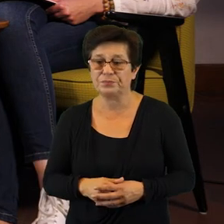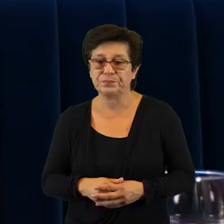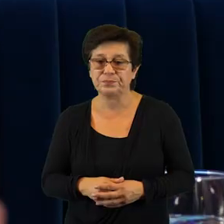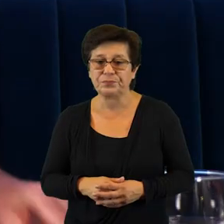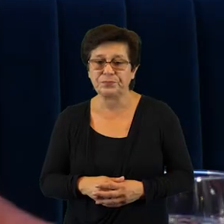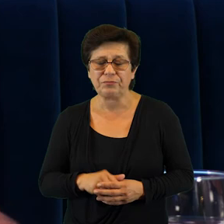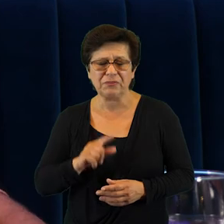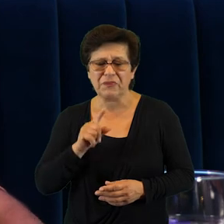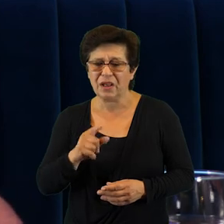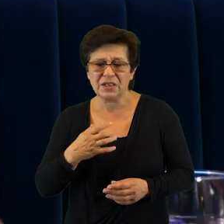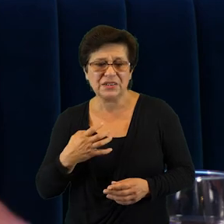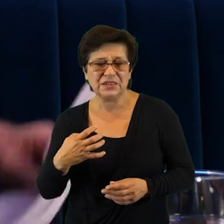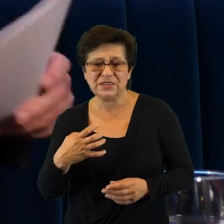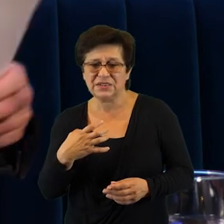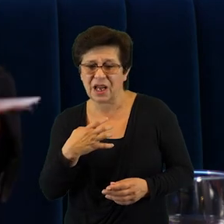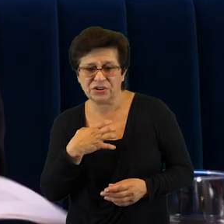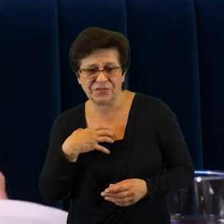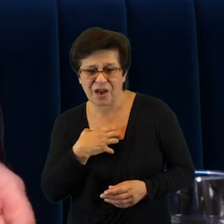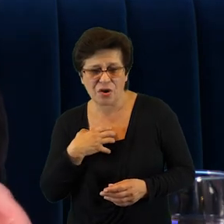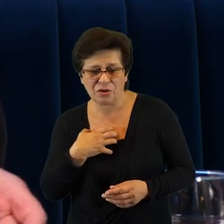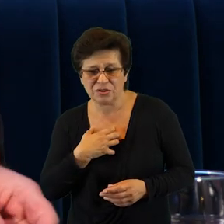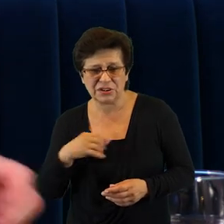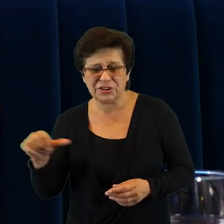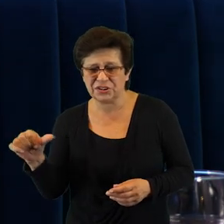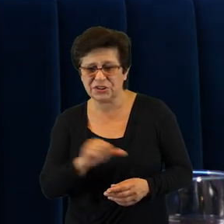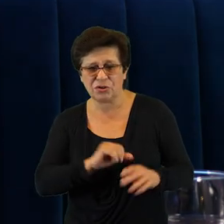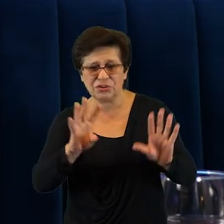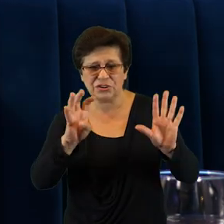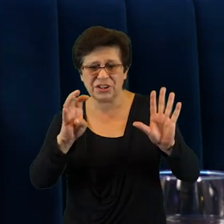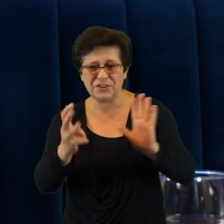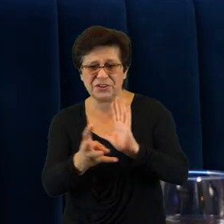Zadziwiające, jak w tej sztuce z 1919 roku